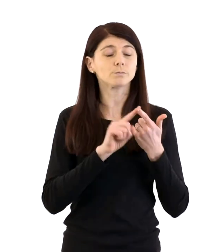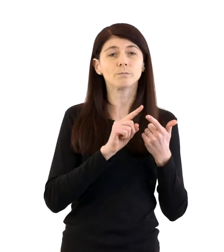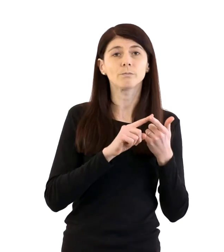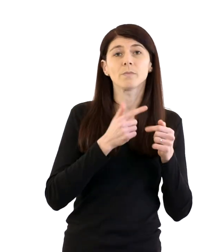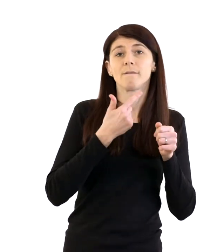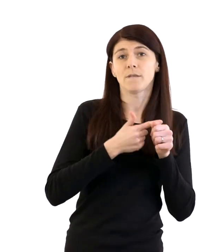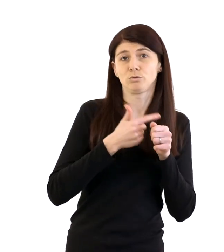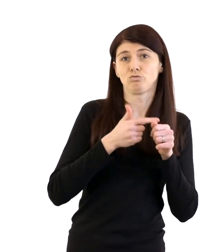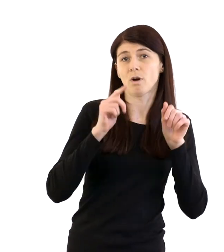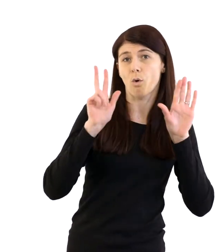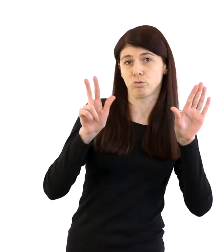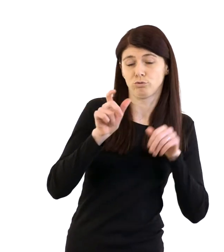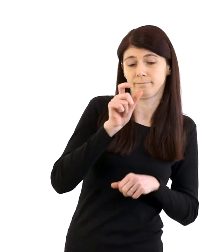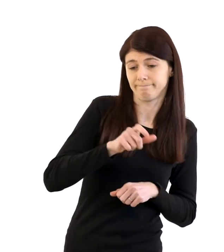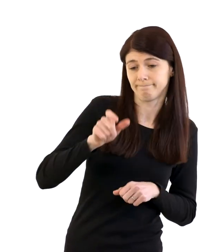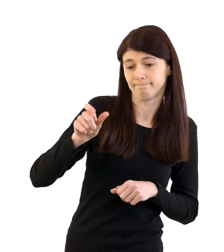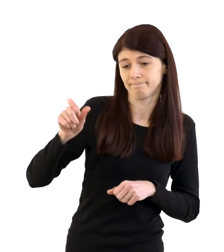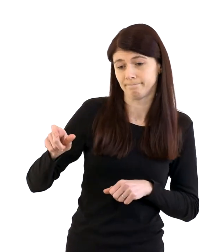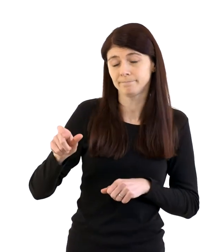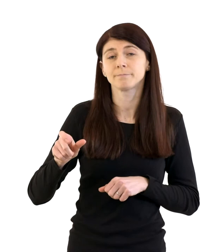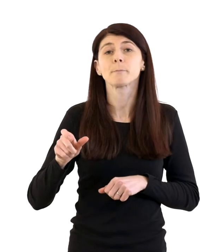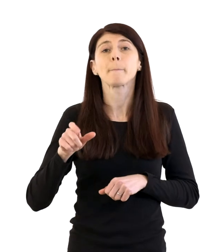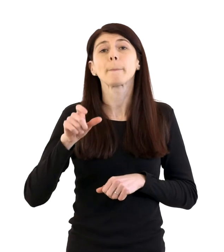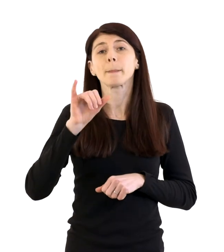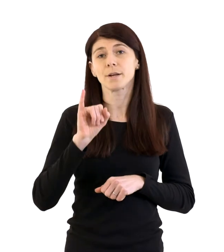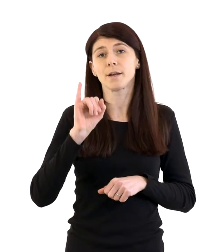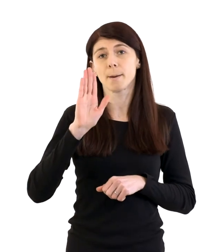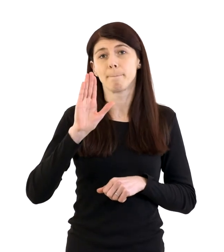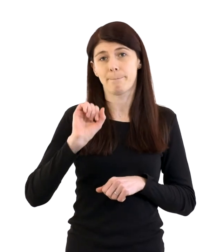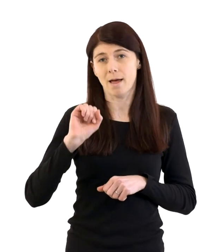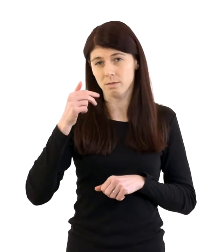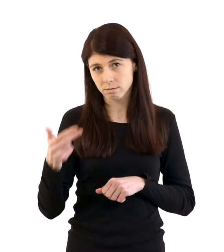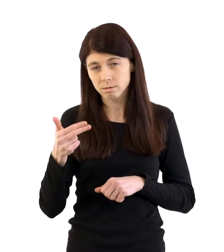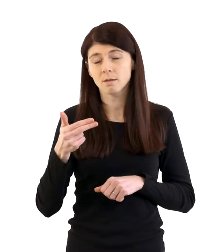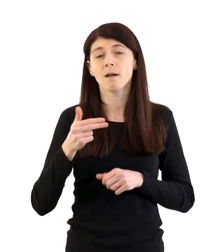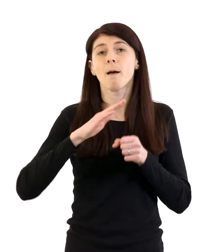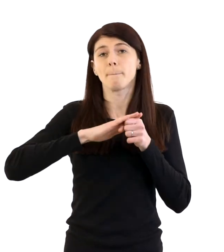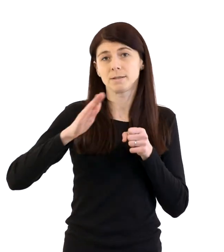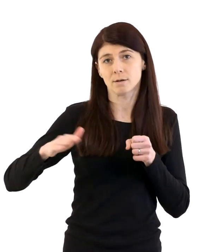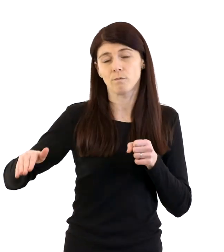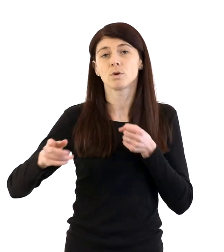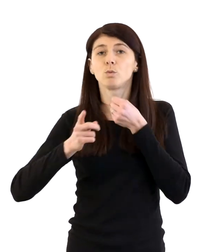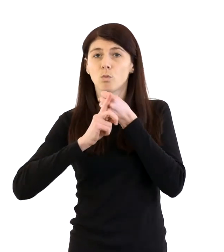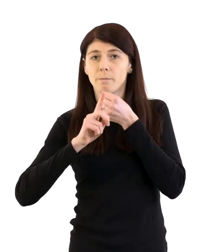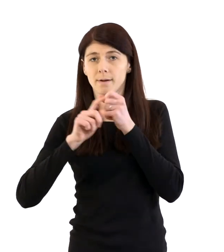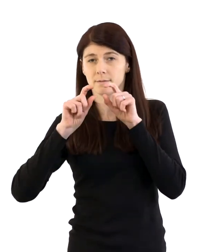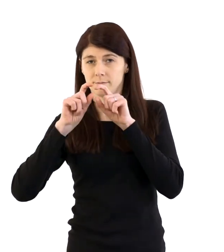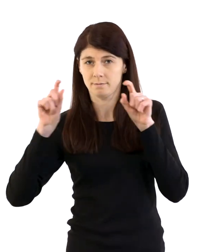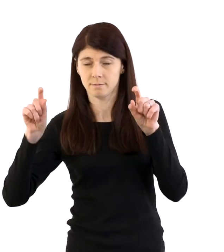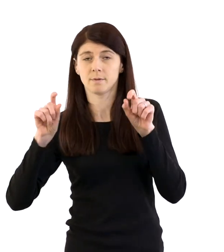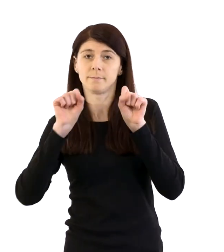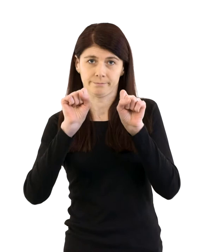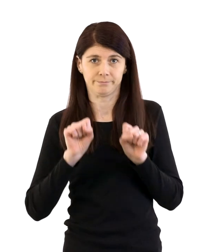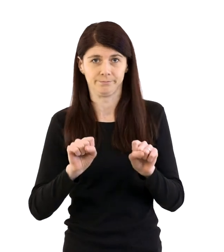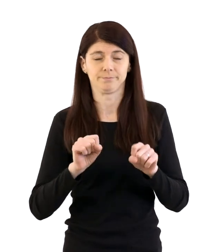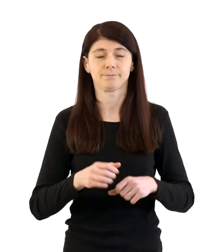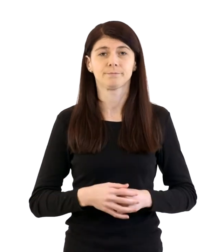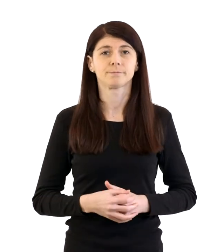lub IBAN, tj. 28-znakowy Międzynarodowy Numer Rachunku Bankowego.